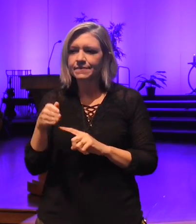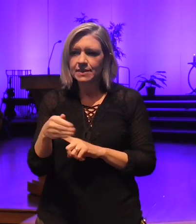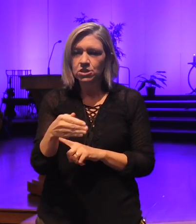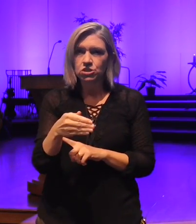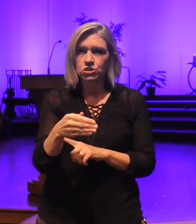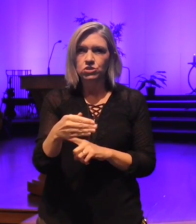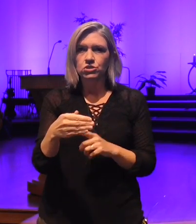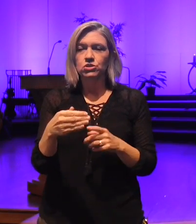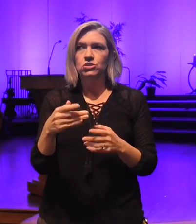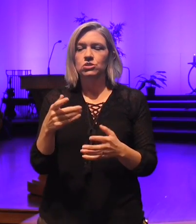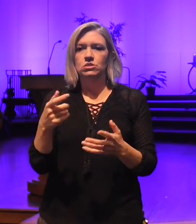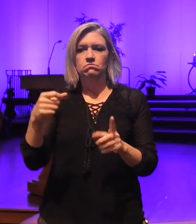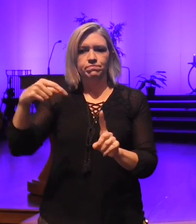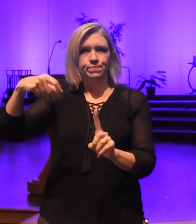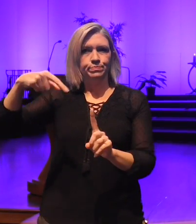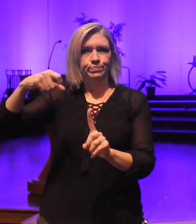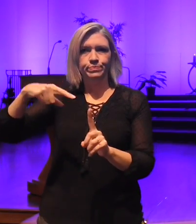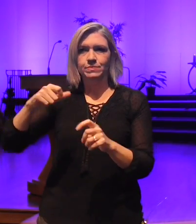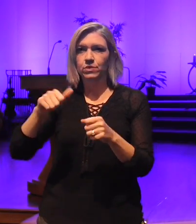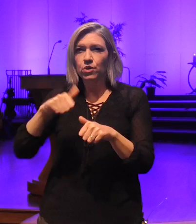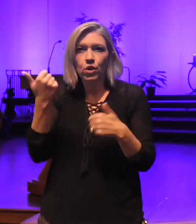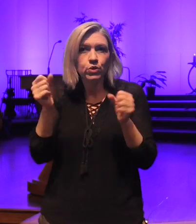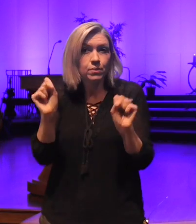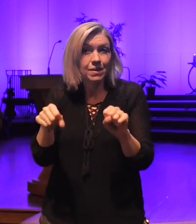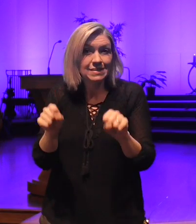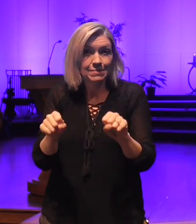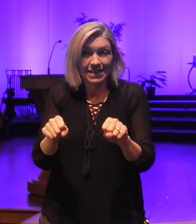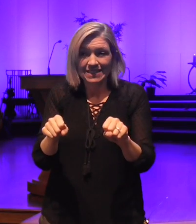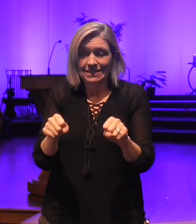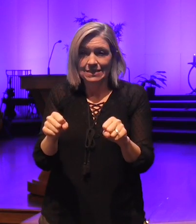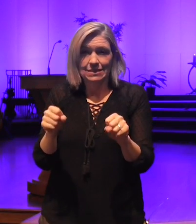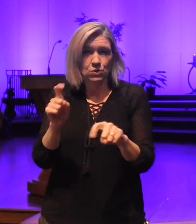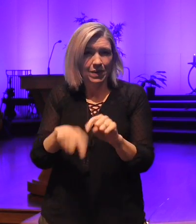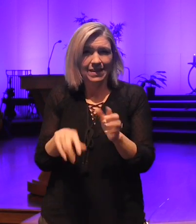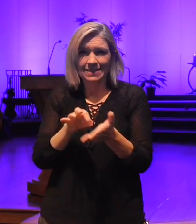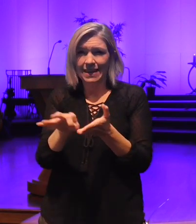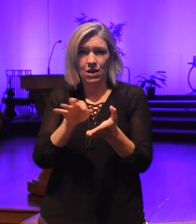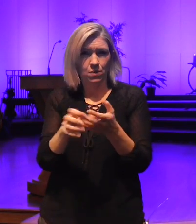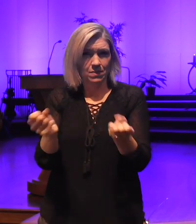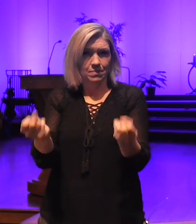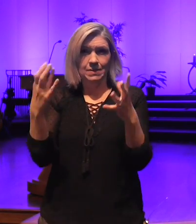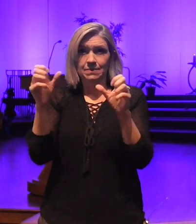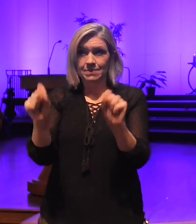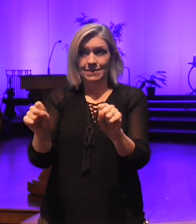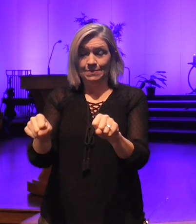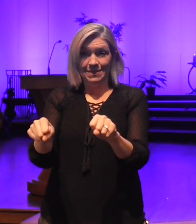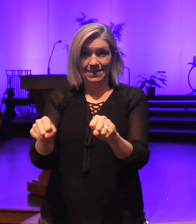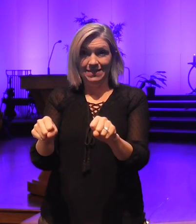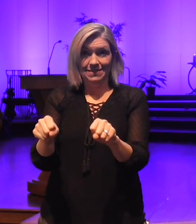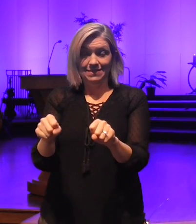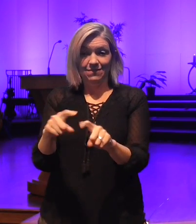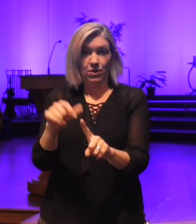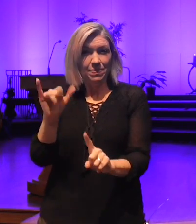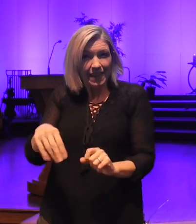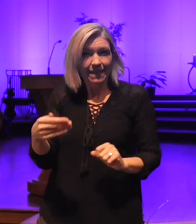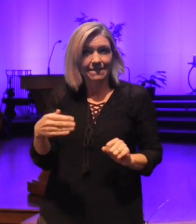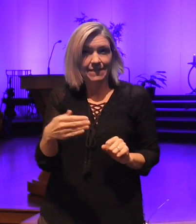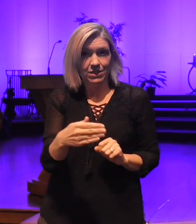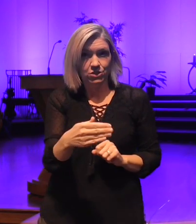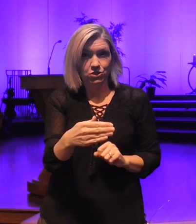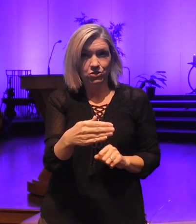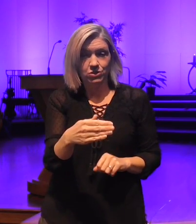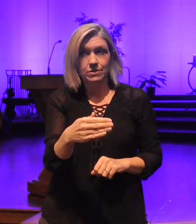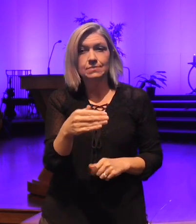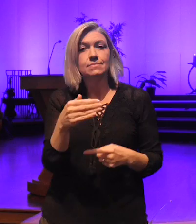innumerables otras posibilidades, innumerables otras posibilidades porque estaba dispuesto a entrar